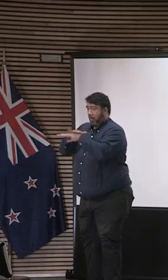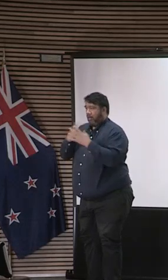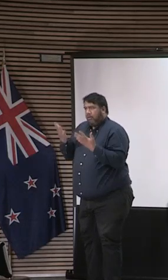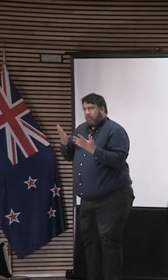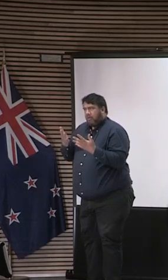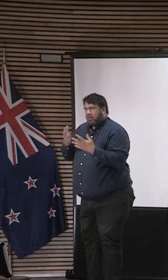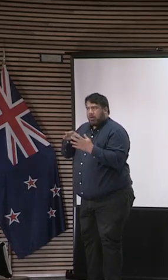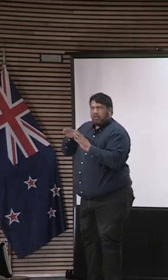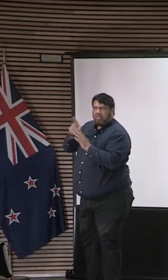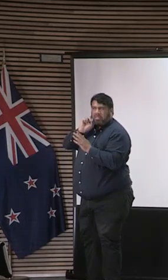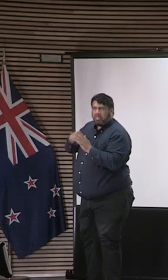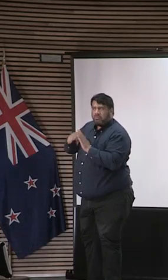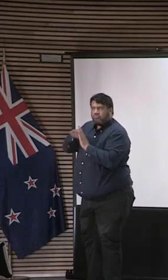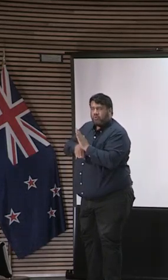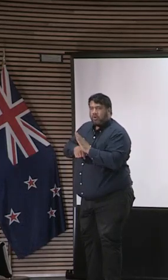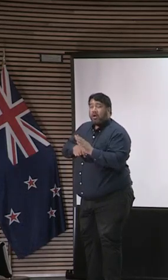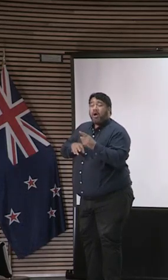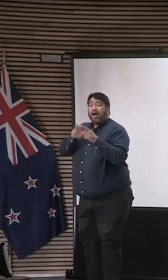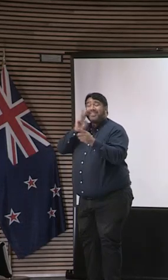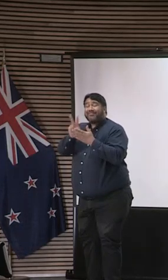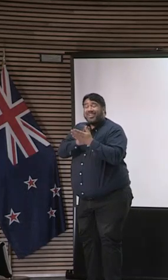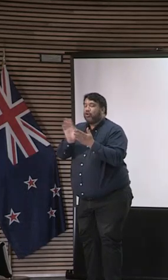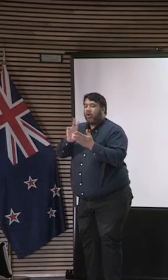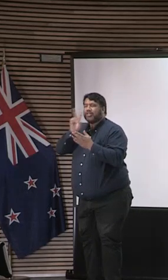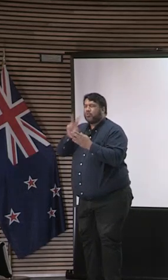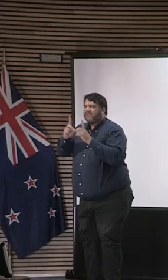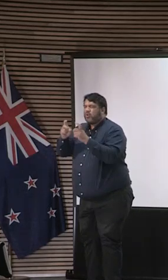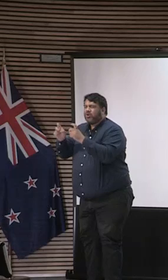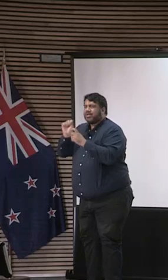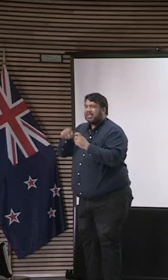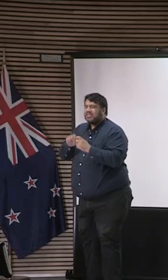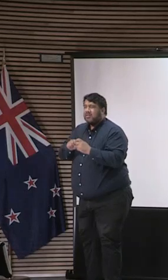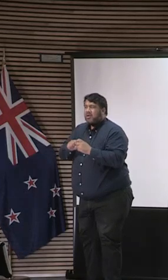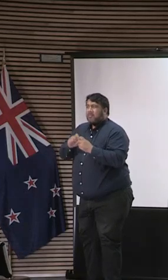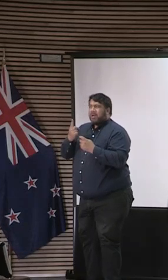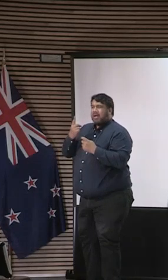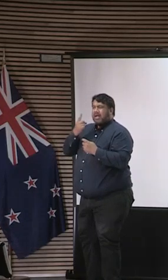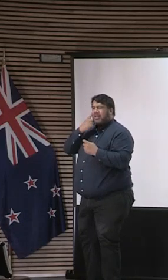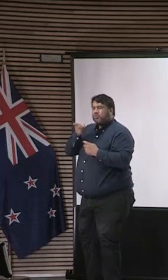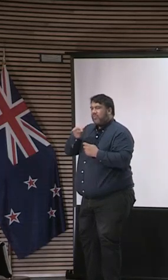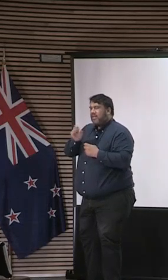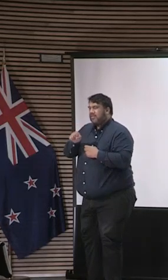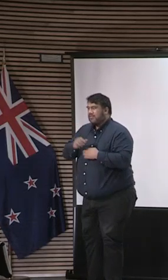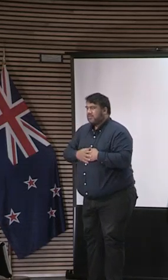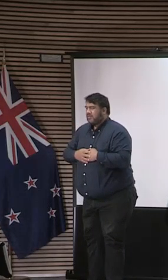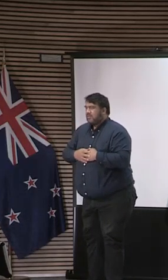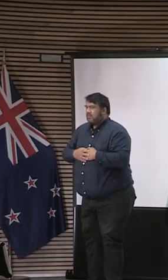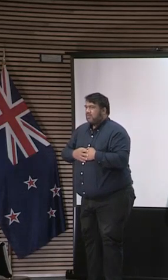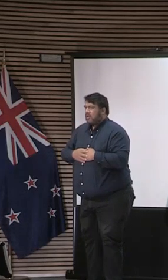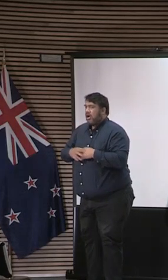Kua kite koe i te reira? Ana he aha te panui mo nga pakihi e